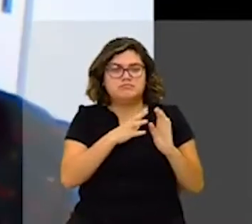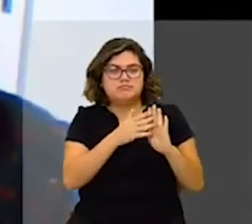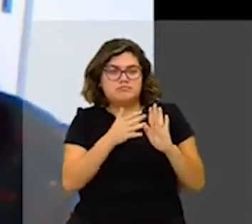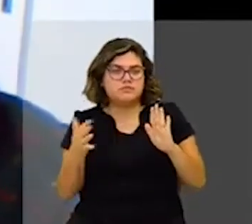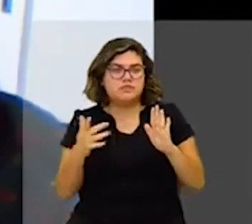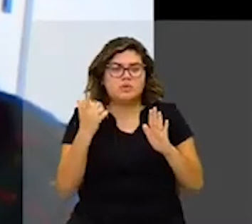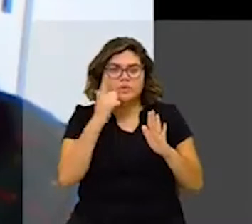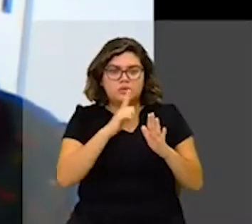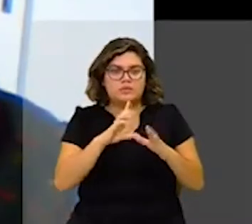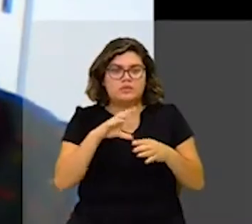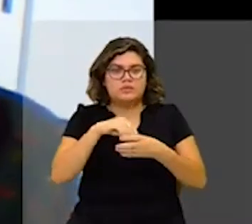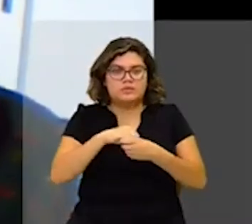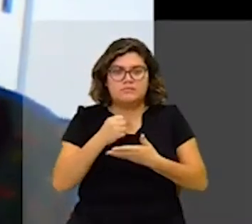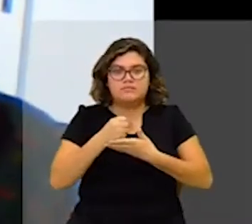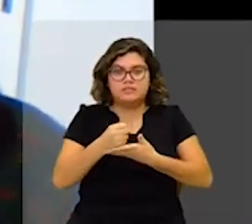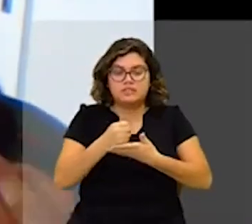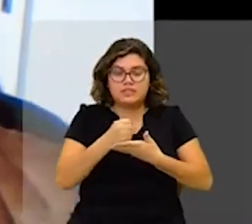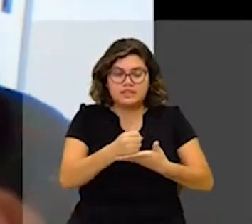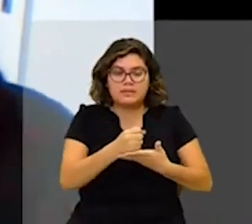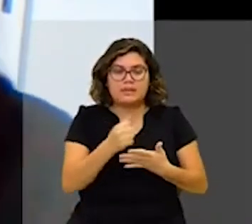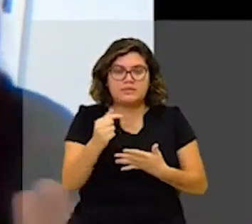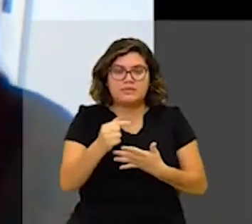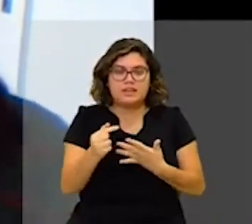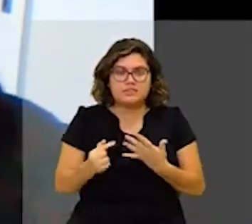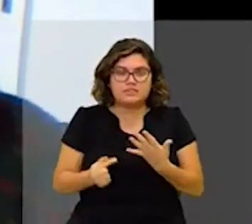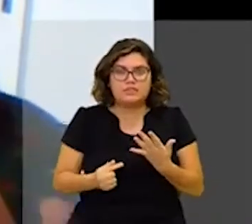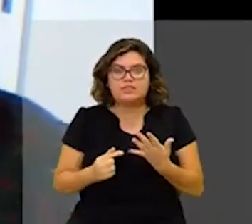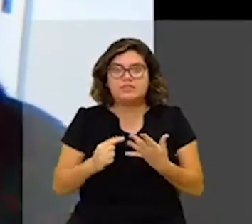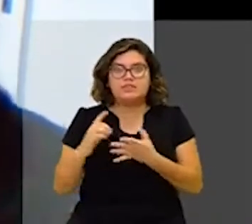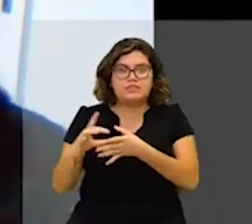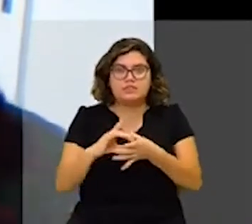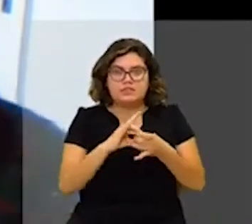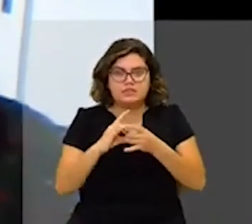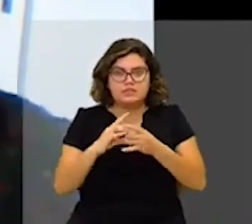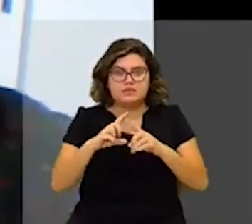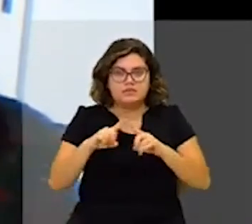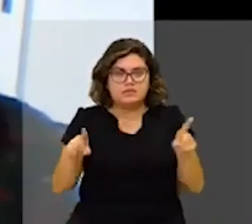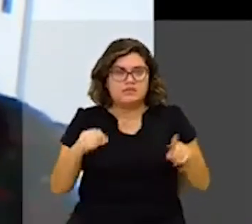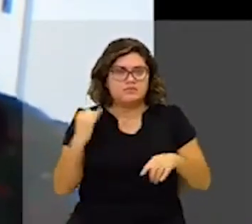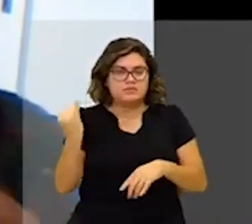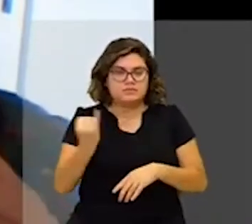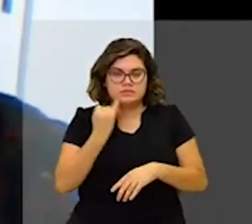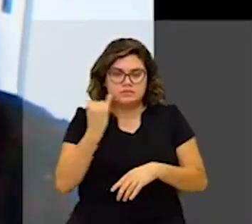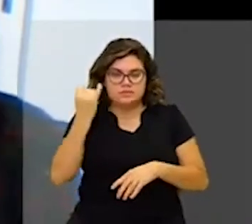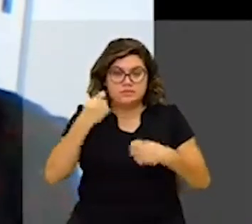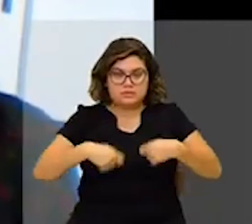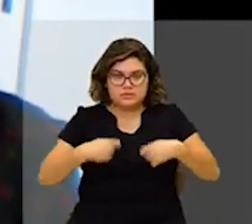contribuições democrática da política mas é importante é necessário a gente considerar as